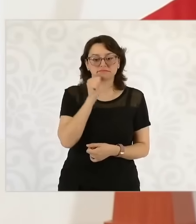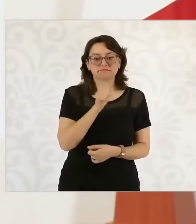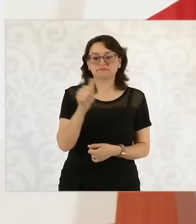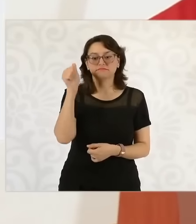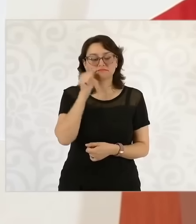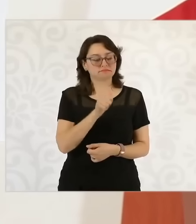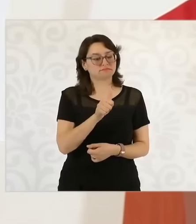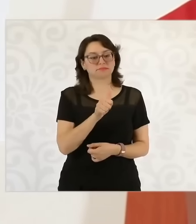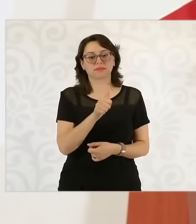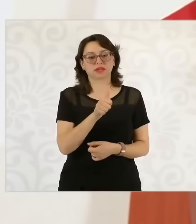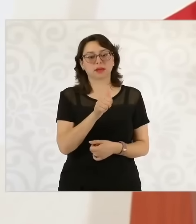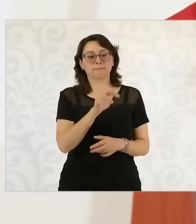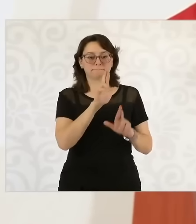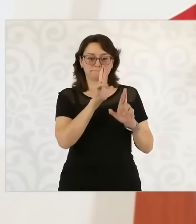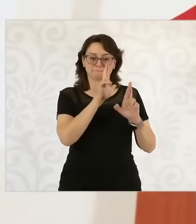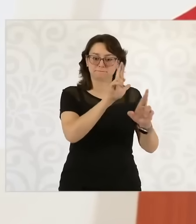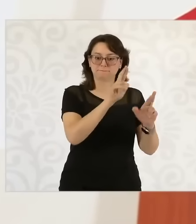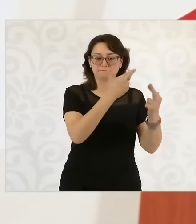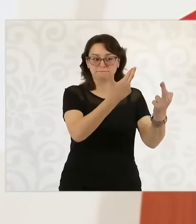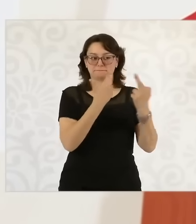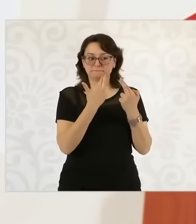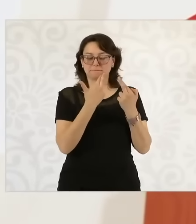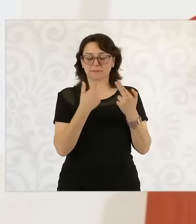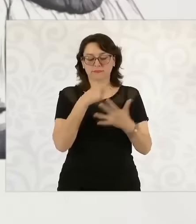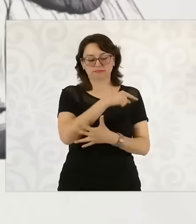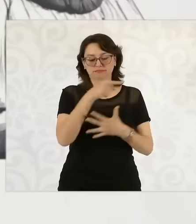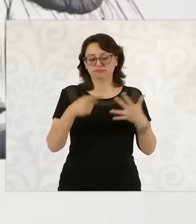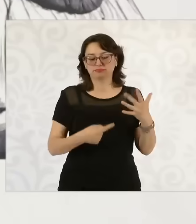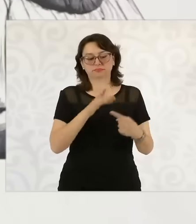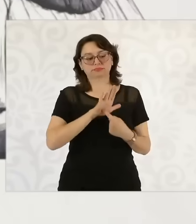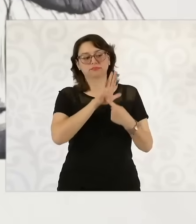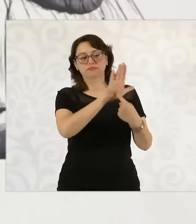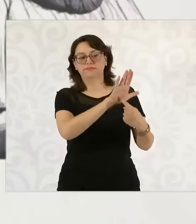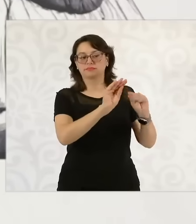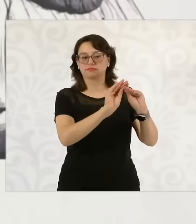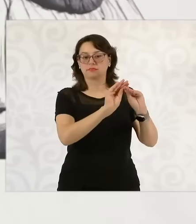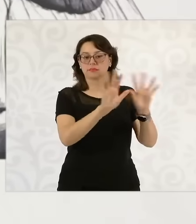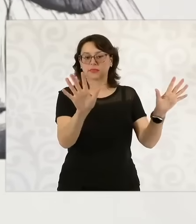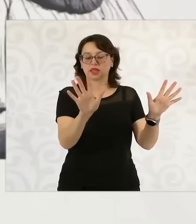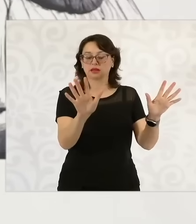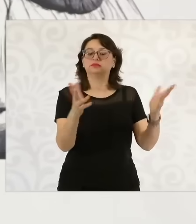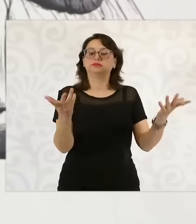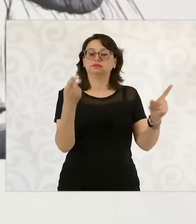pero con nuestros principios claros y buscando acuerdos porque es la relación que tiene que